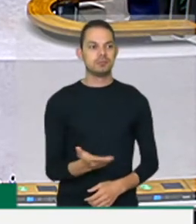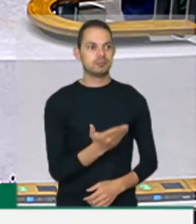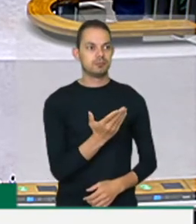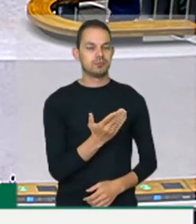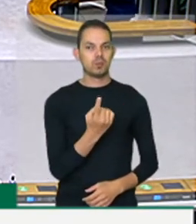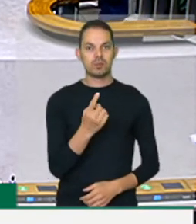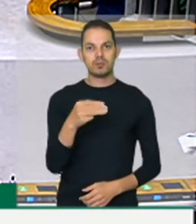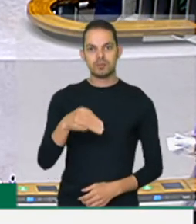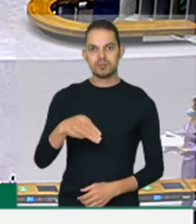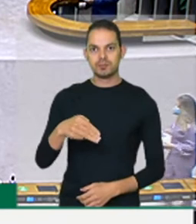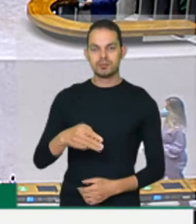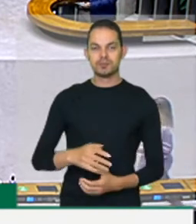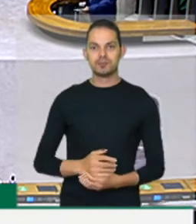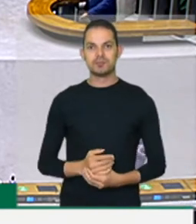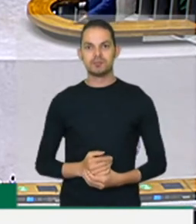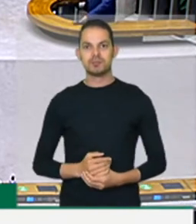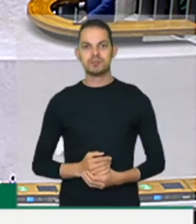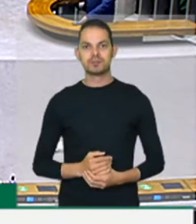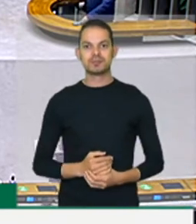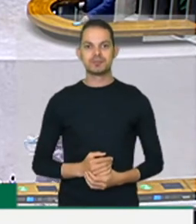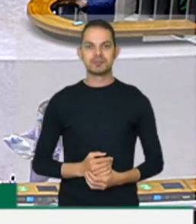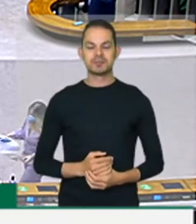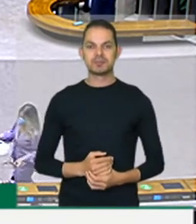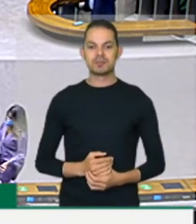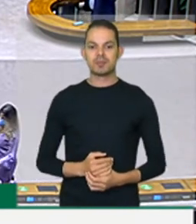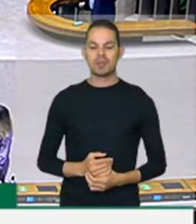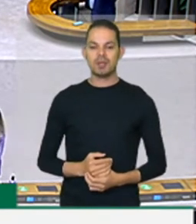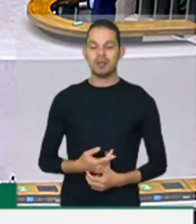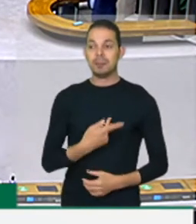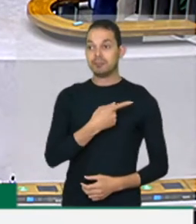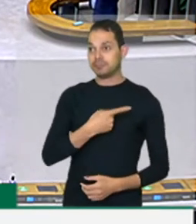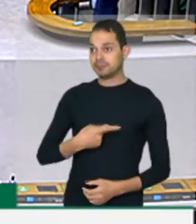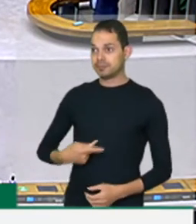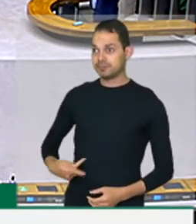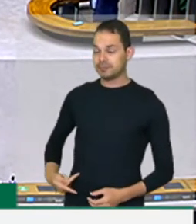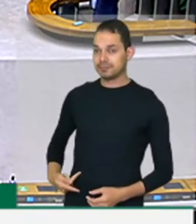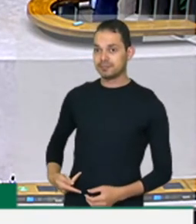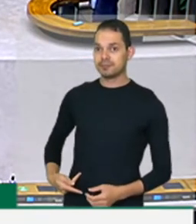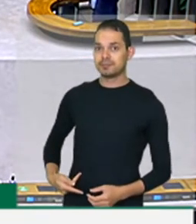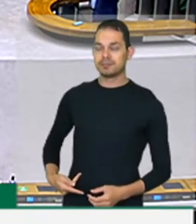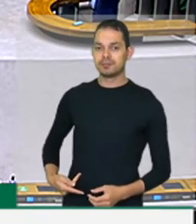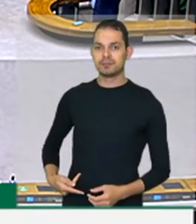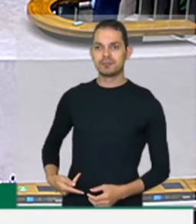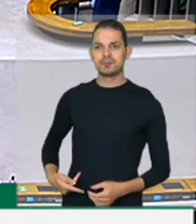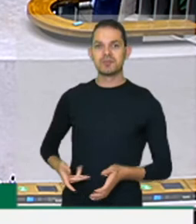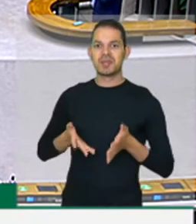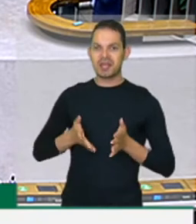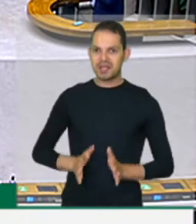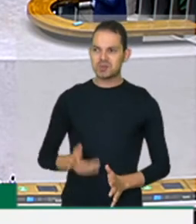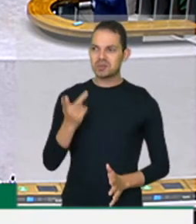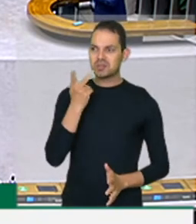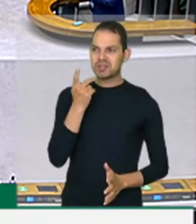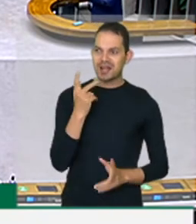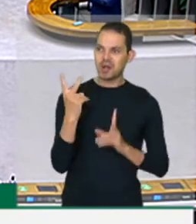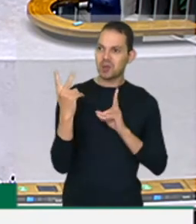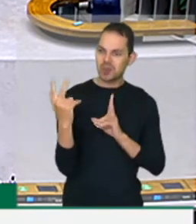PALAVRA O DEPUTADO DR. GESIEL. UM MINUTO. -- [DEPUTADO]: SR. PRESIDENTE, CONTERRÂNEO